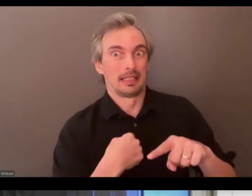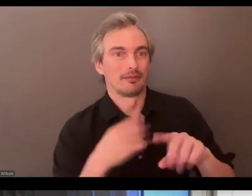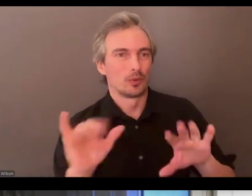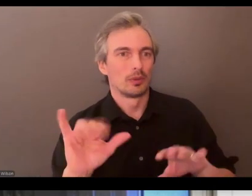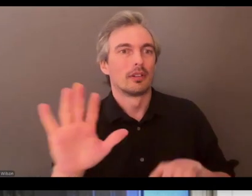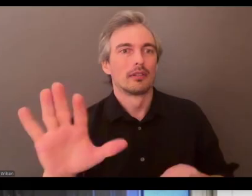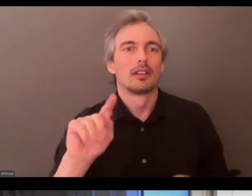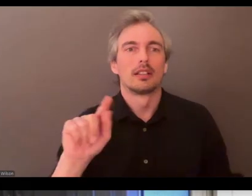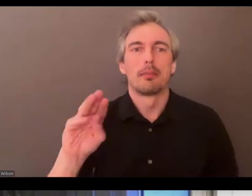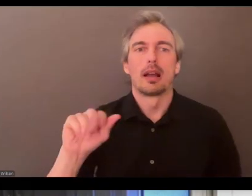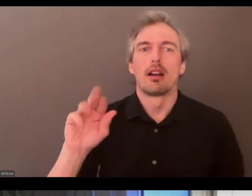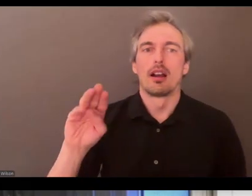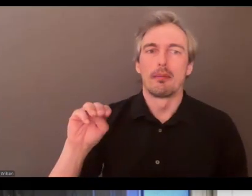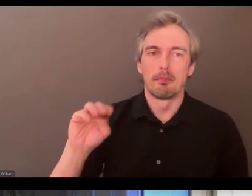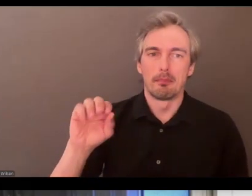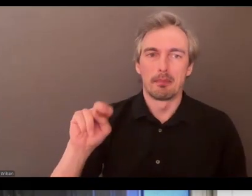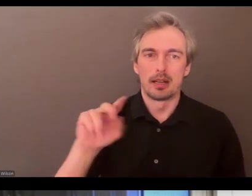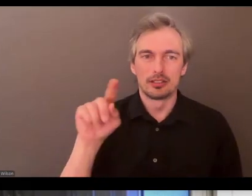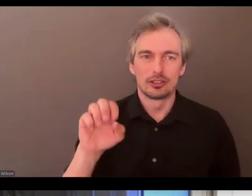彼女は素晴らしいリソ ースです。